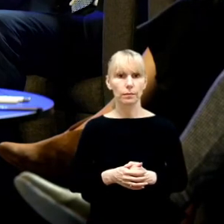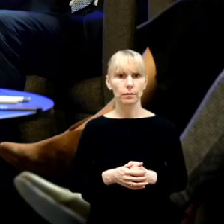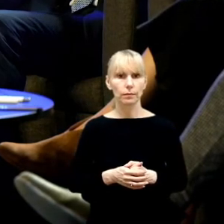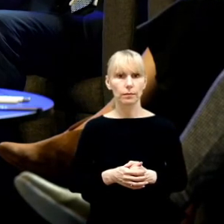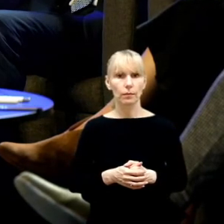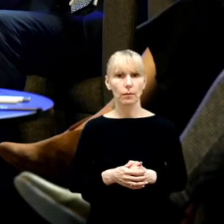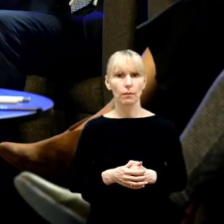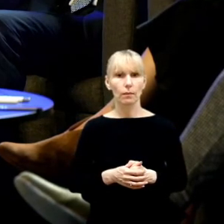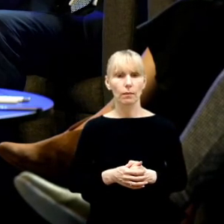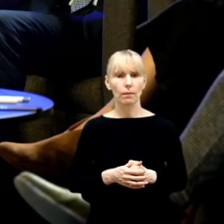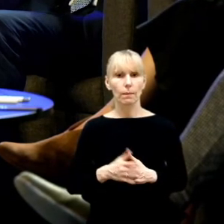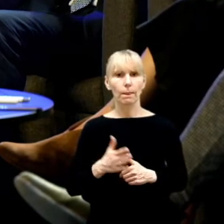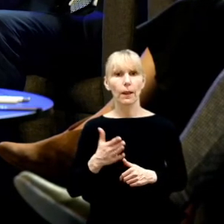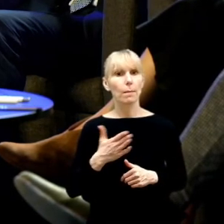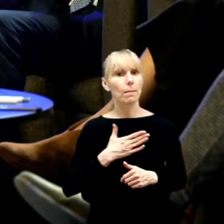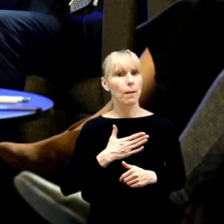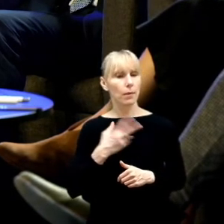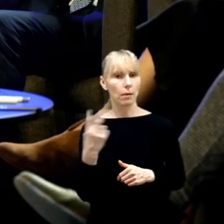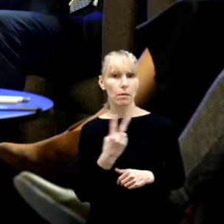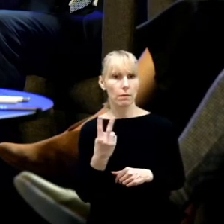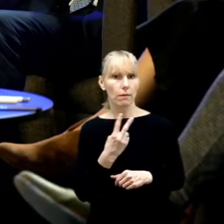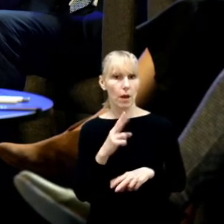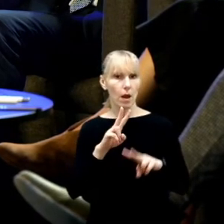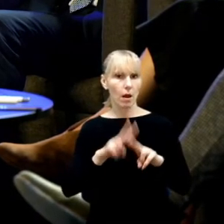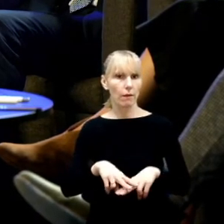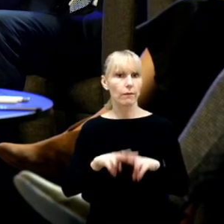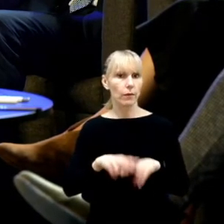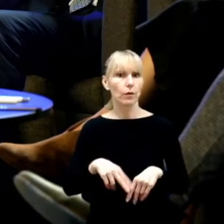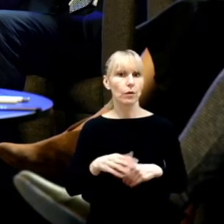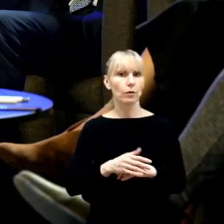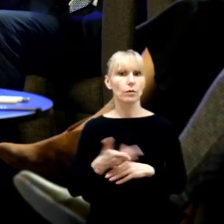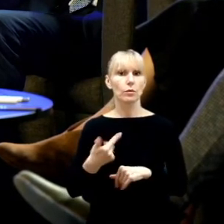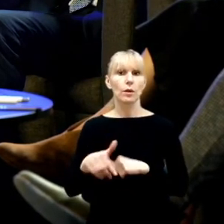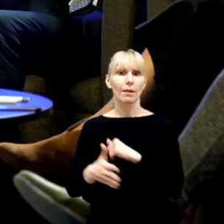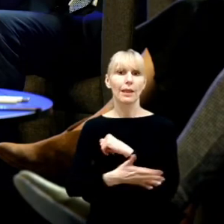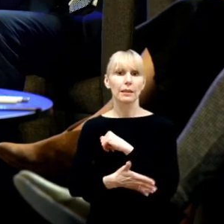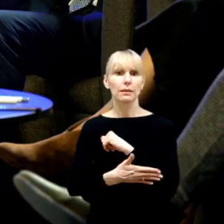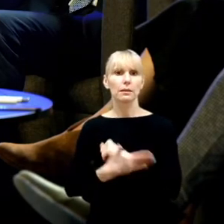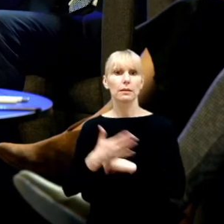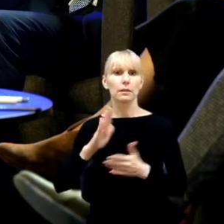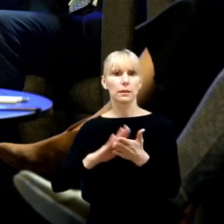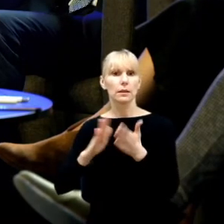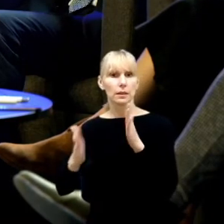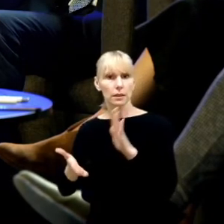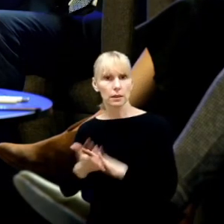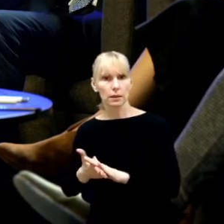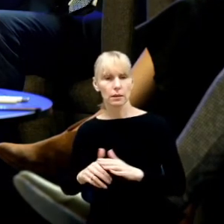działamy na zasadach rynkowych, czyli kupujemy nieruchomości gruntowe